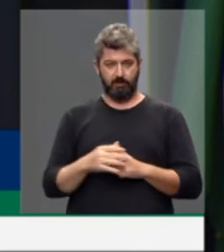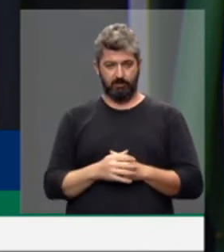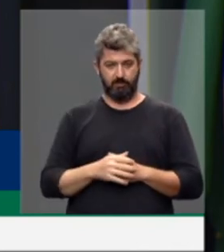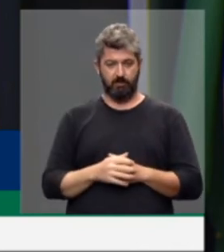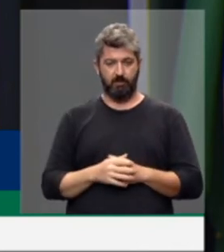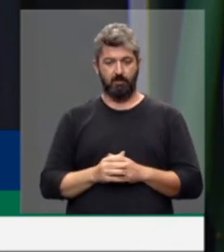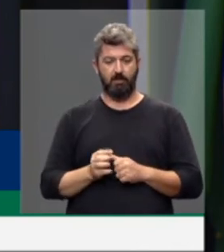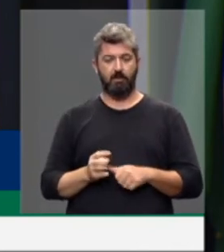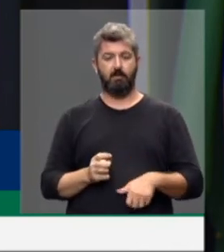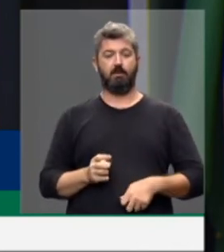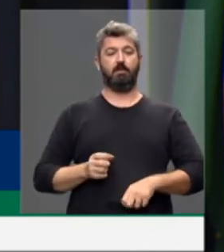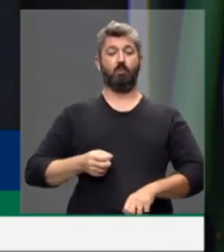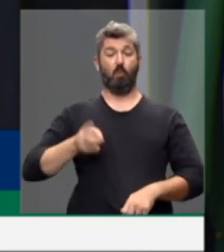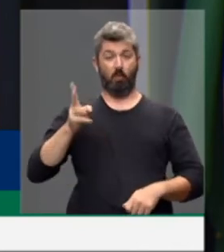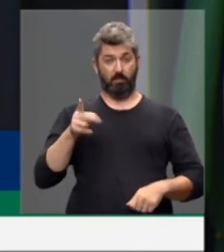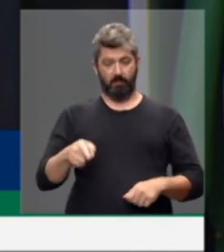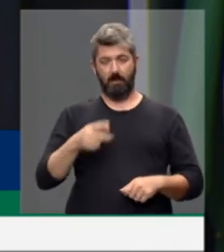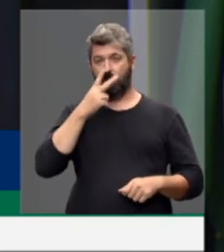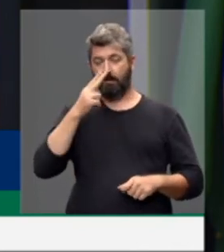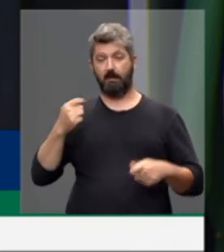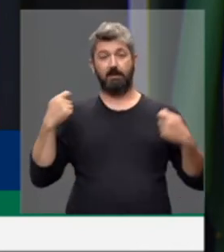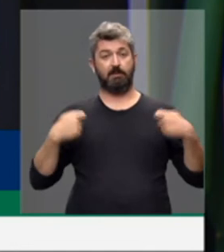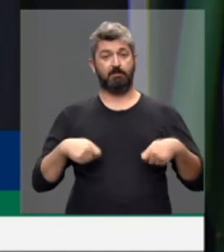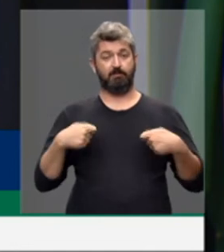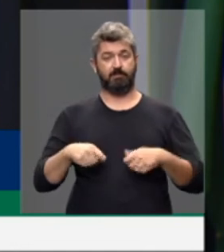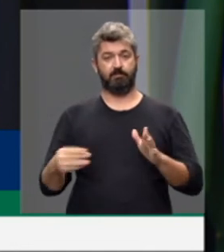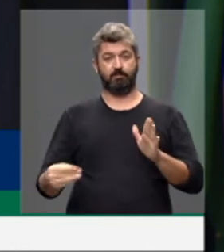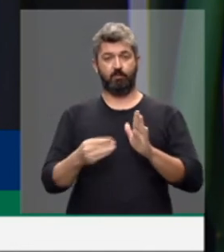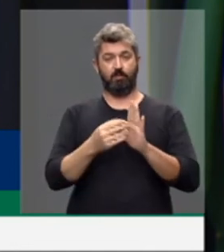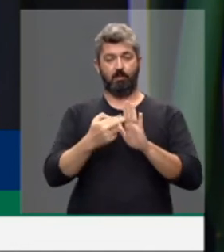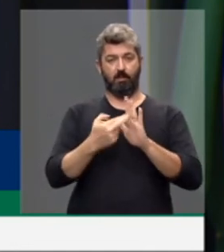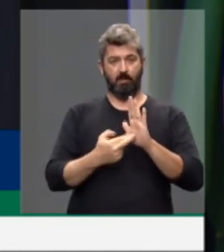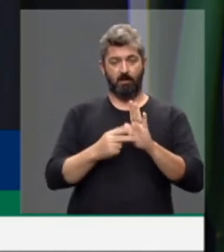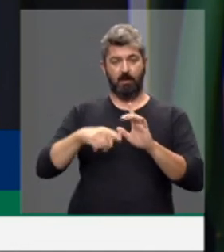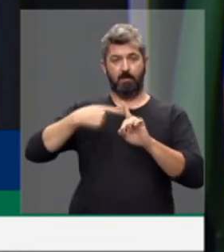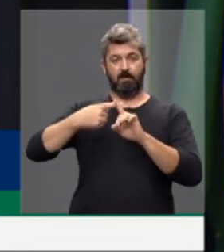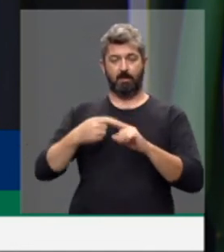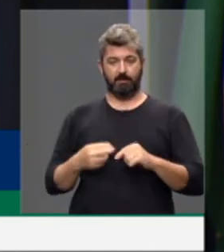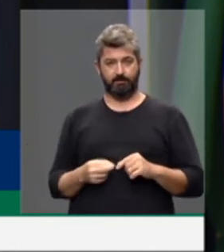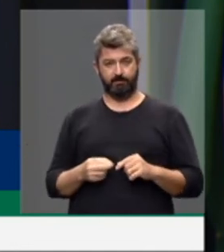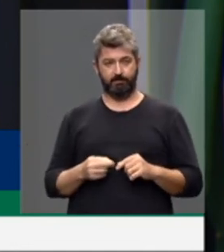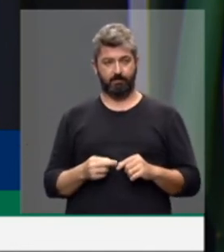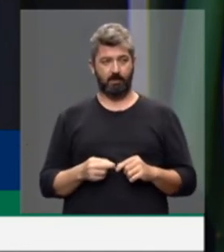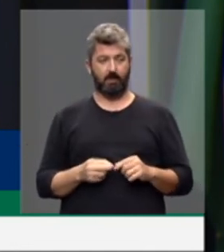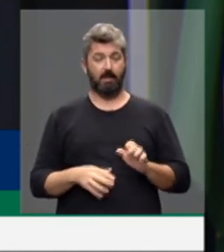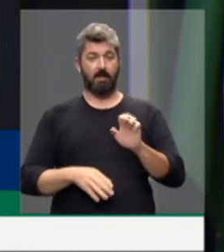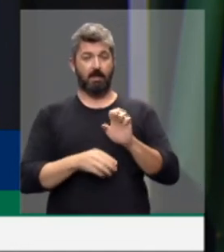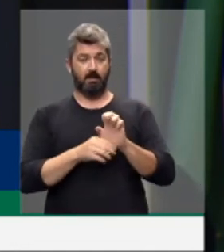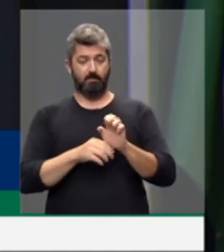CONSUMIDORES LIGADOS AOS CUSTOS DECORRENTES DOS IMPACTOS DA PANDEMIA SOBRE O SETOR DA ENERGIA, ADICIONALMENTE AINDA NA MESMA